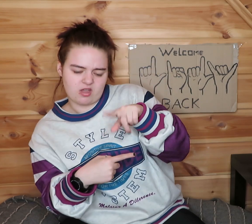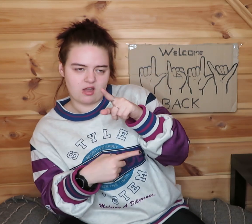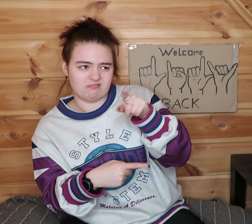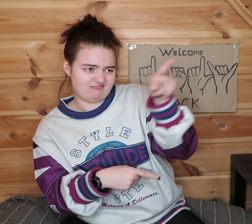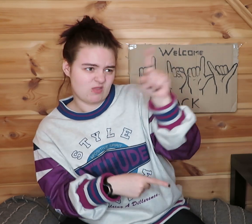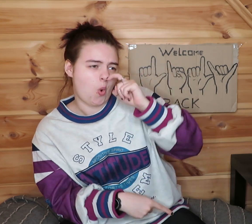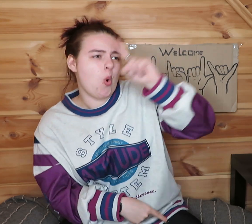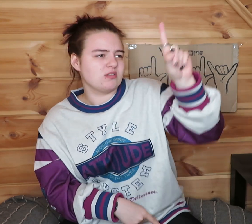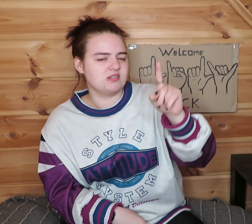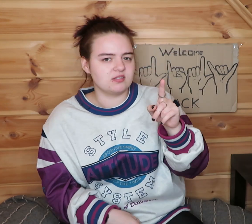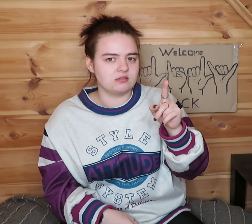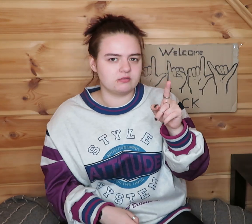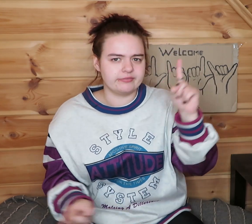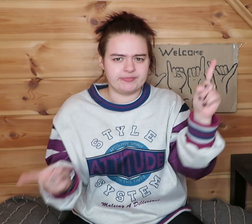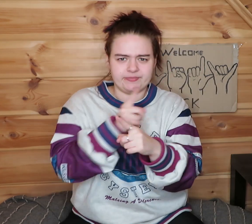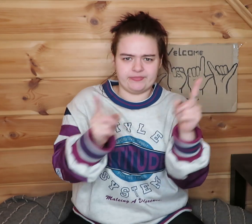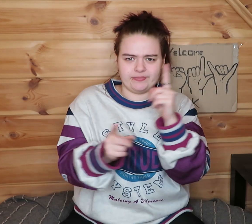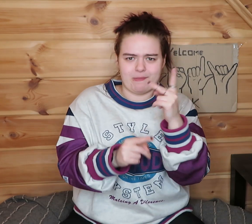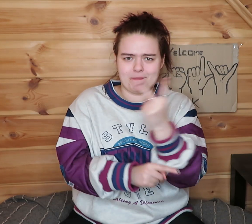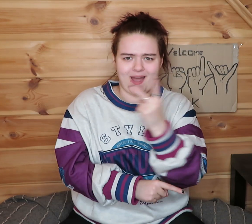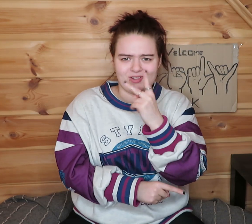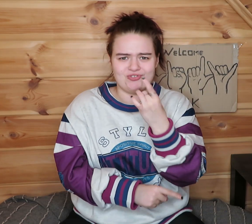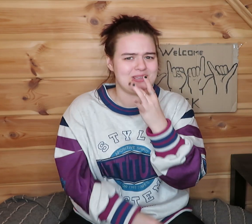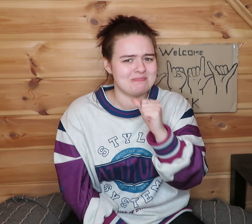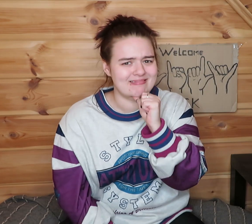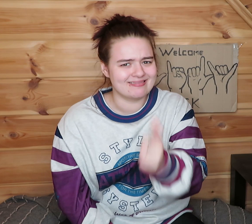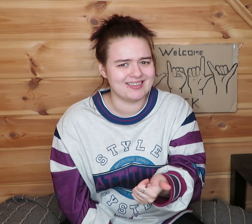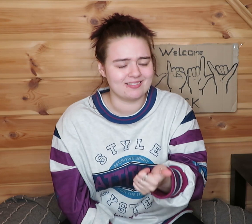Andersrum denken wir, dass sie hochnäsig sind. Aber beides stimmt nicht.